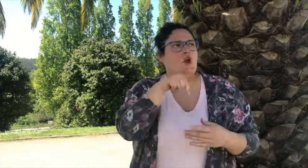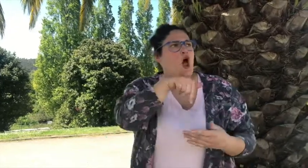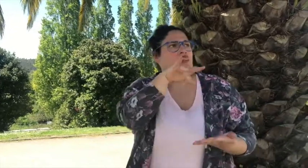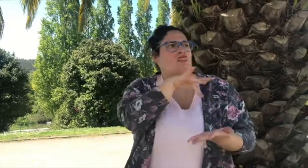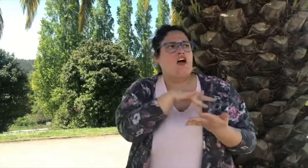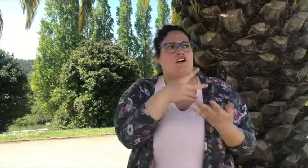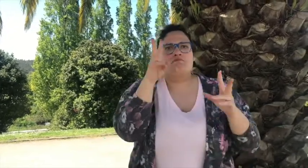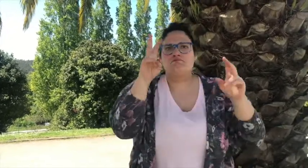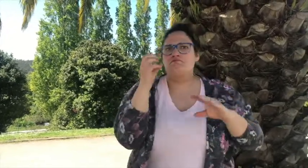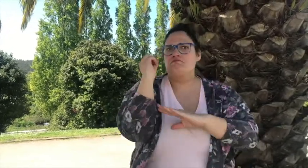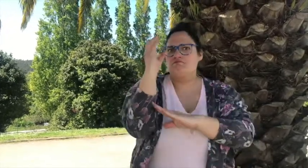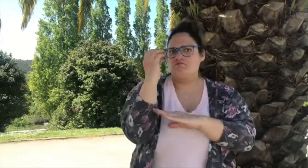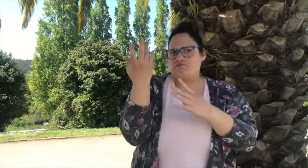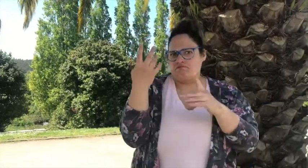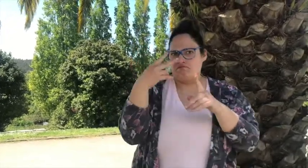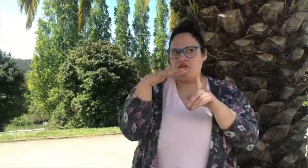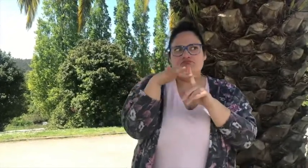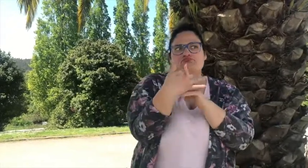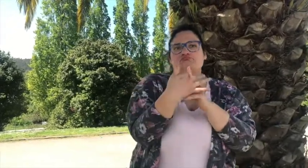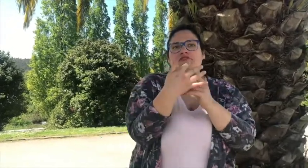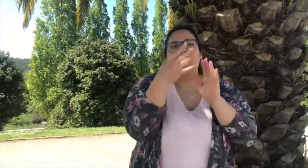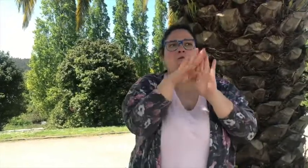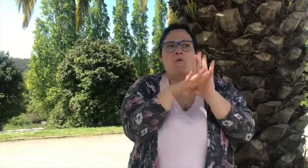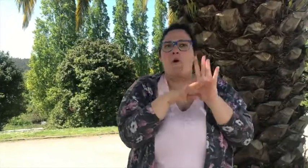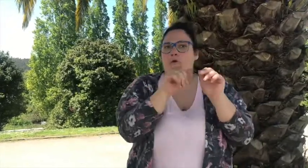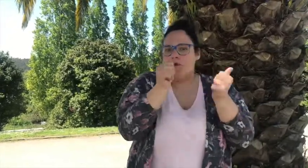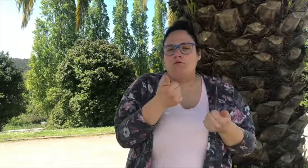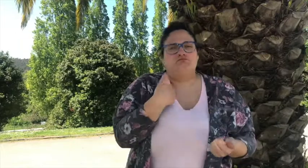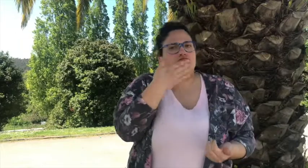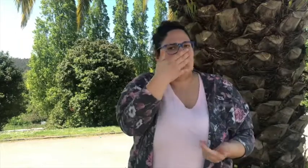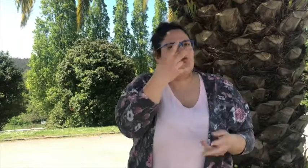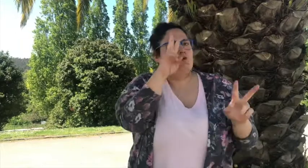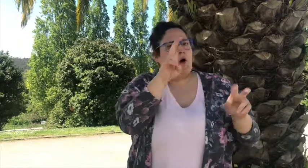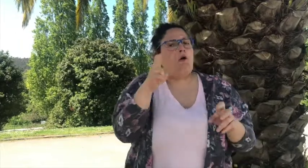la programación de la jornada de hoy, correspondiente al Encuentro Intergeneracional,